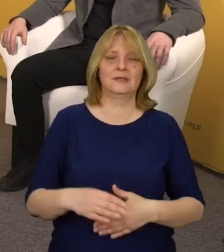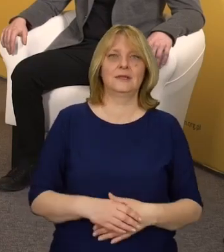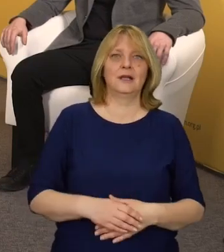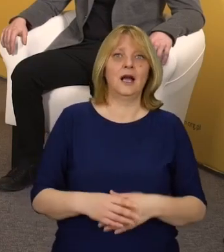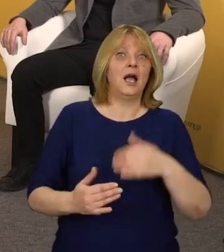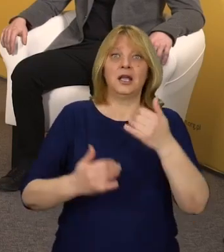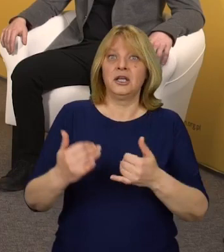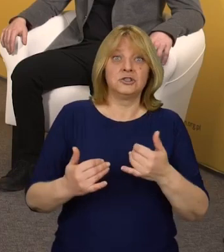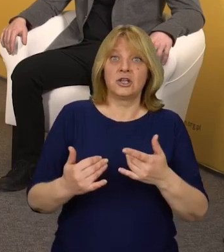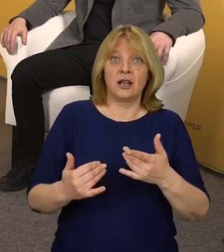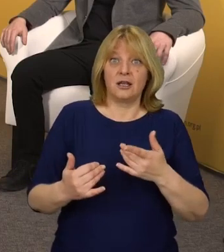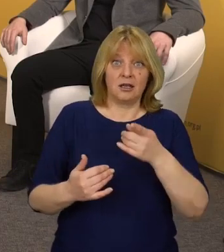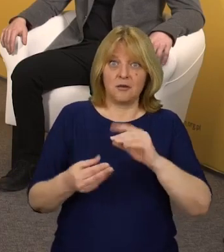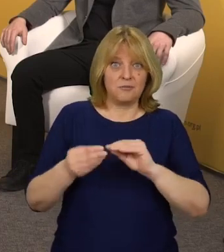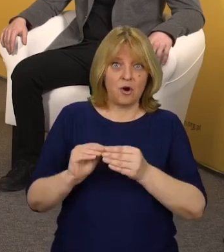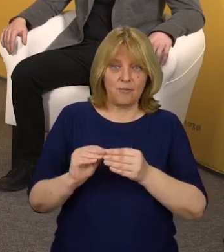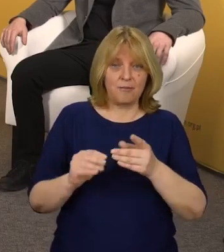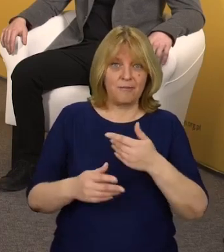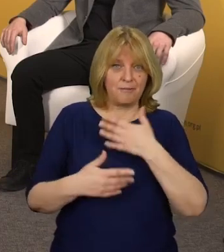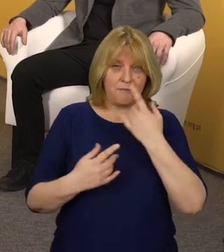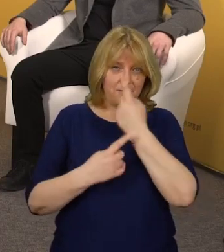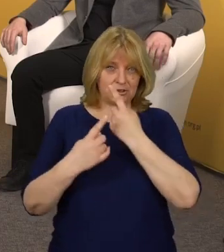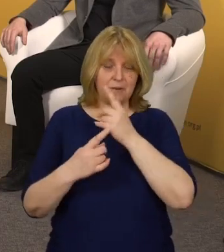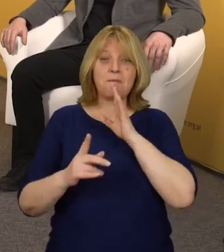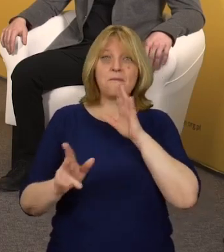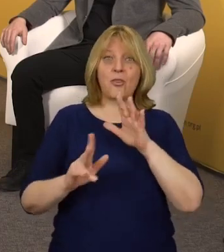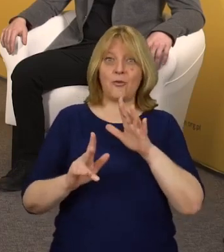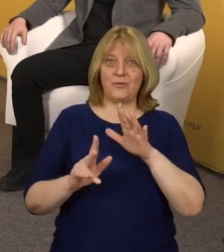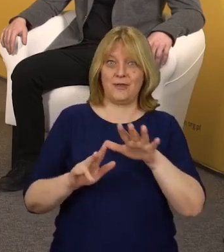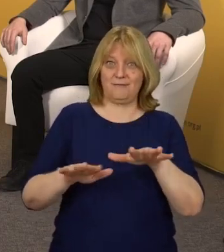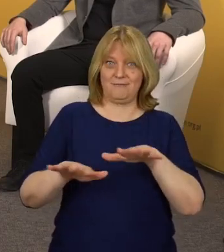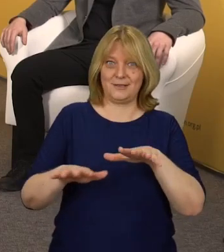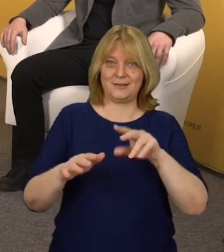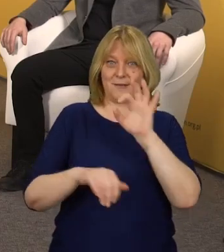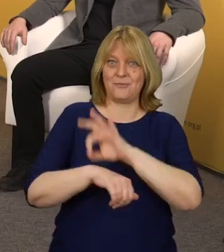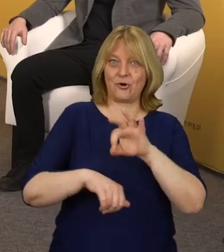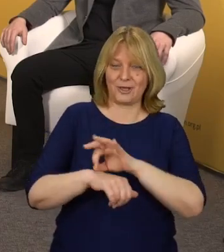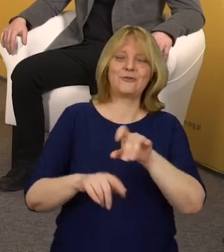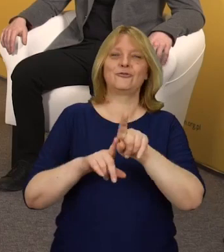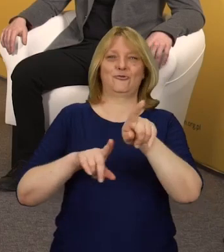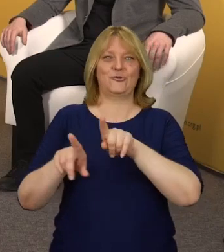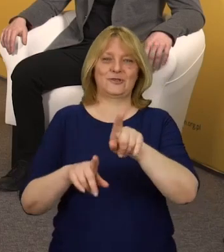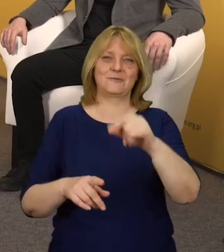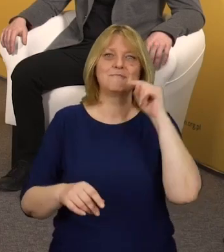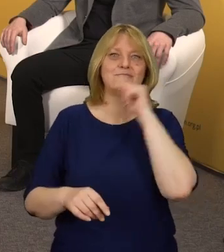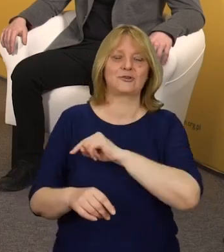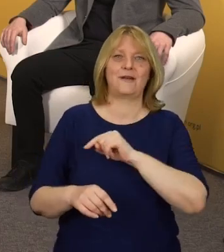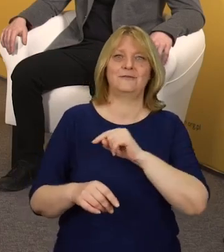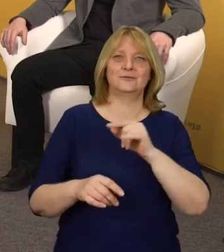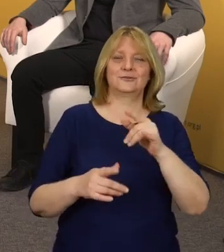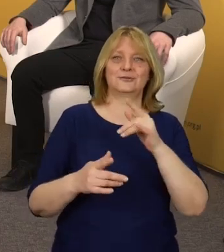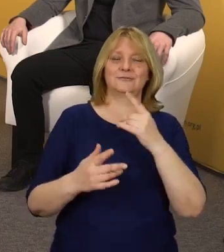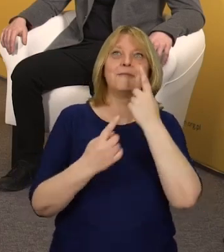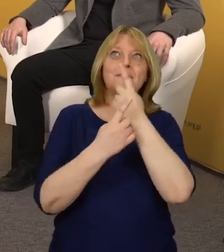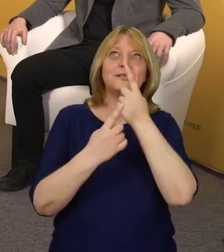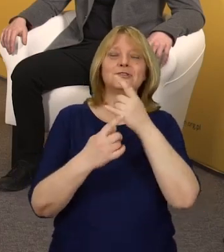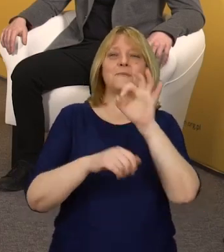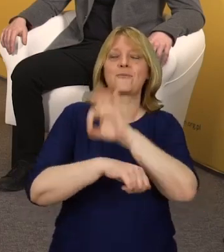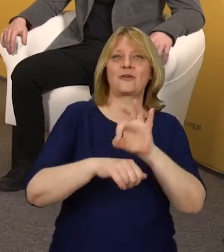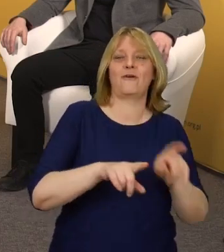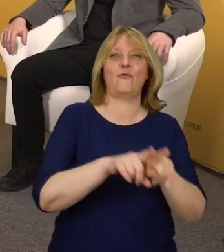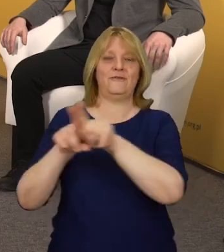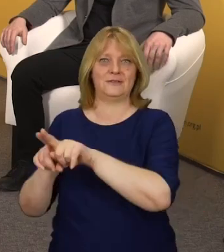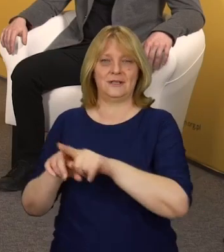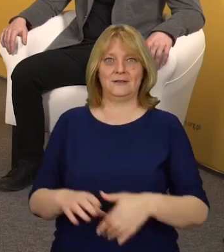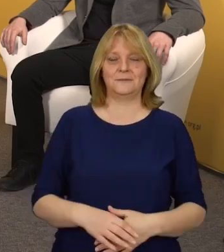Jeżeli projektowanie takich miejsc nie jest dla nas problemem, jesteśmy na dobrej drodze do uniwersalnego myślenia.